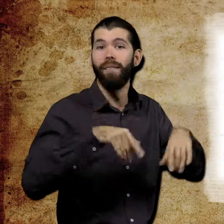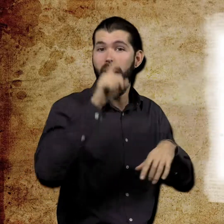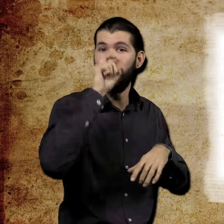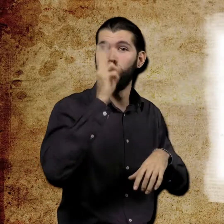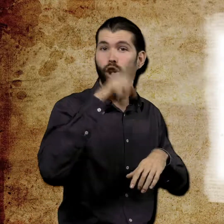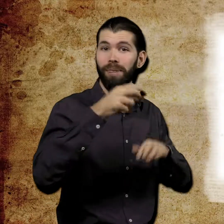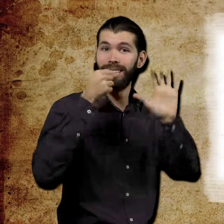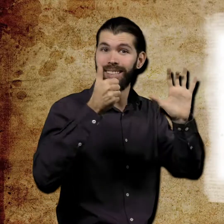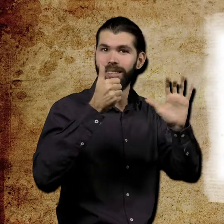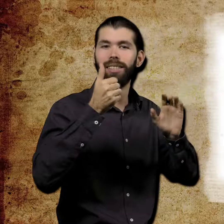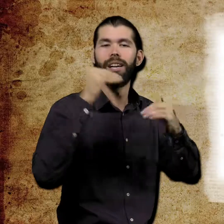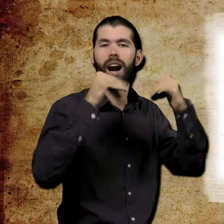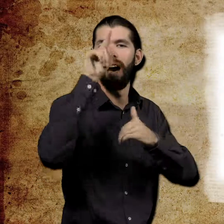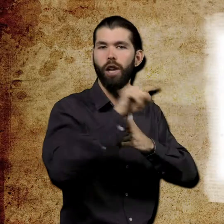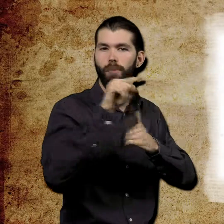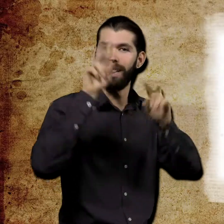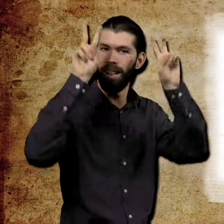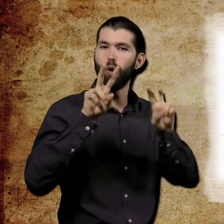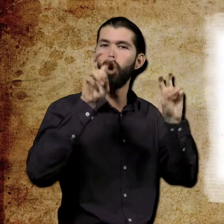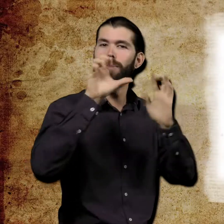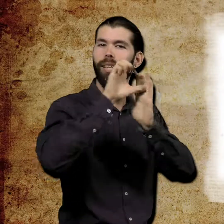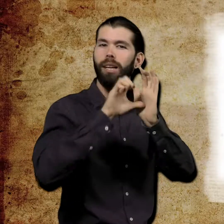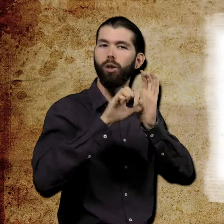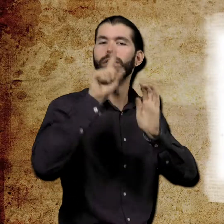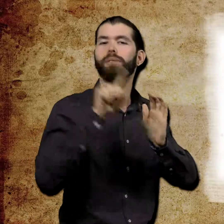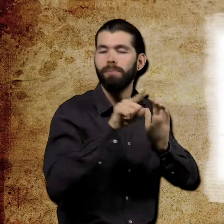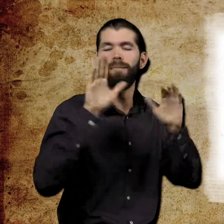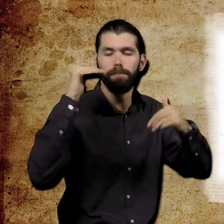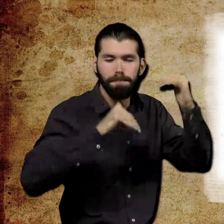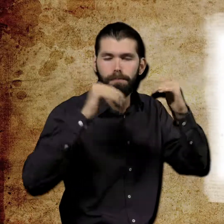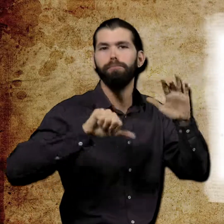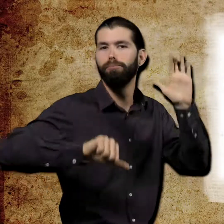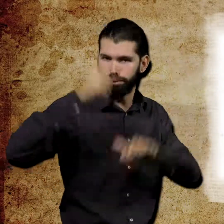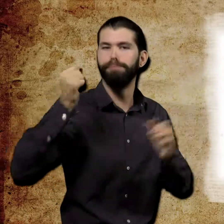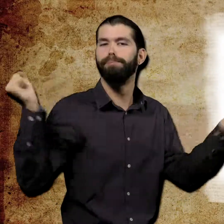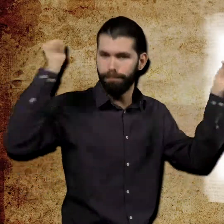el nou Estatut va ser aprovat en referèndum el 2006.